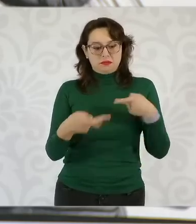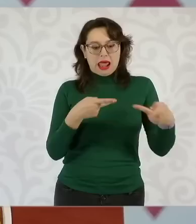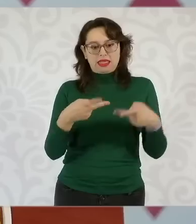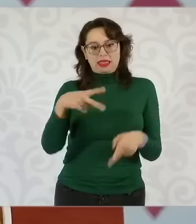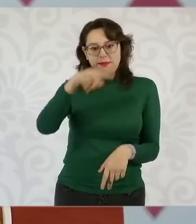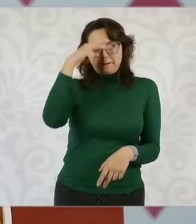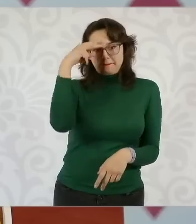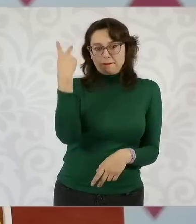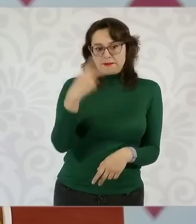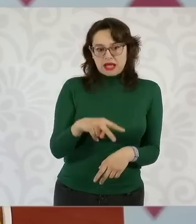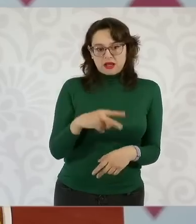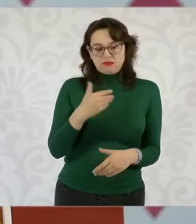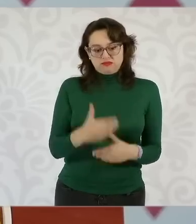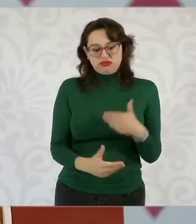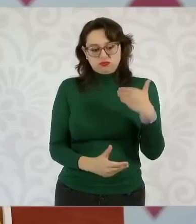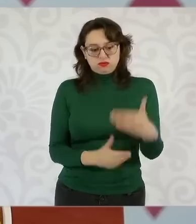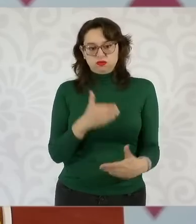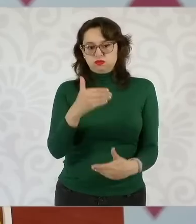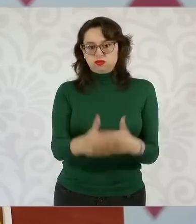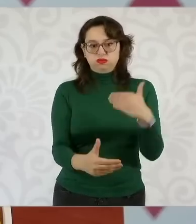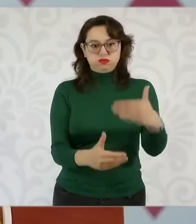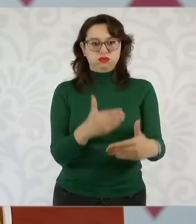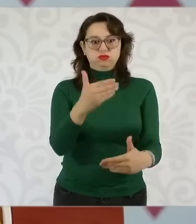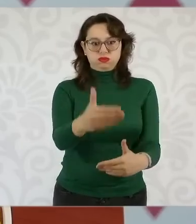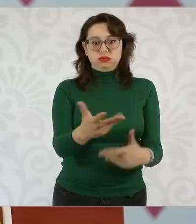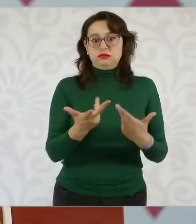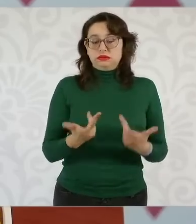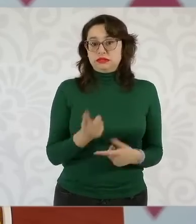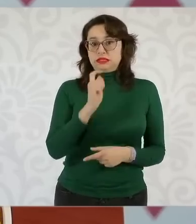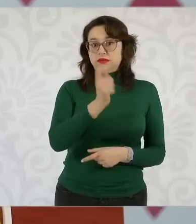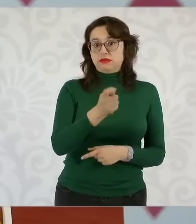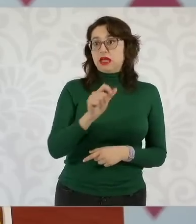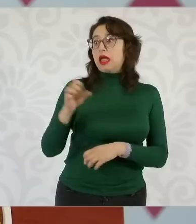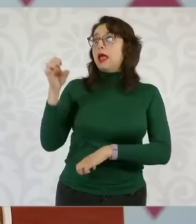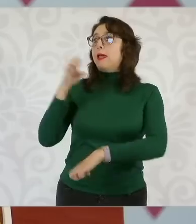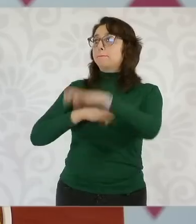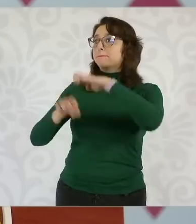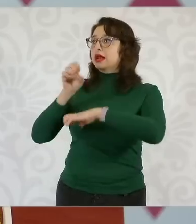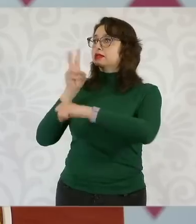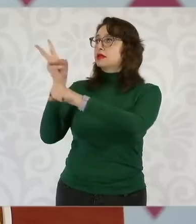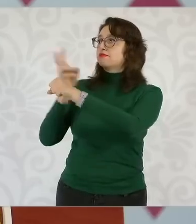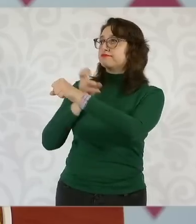el plan México tiene que ver con inversiones En México que permitan un desarrollo regional